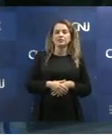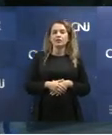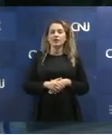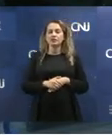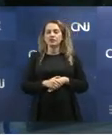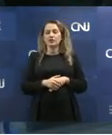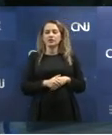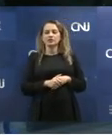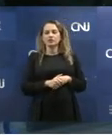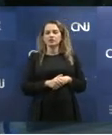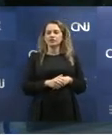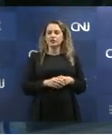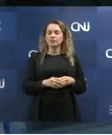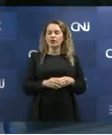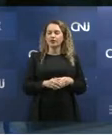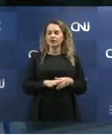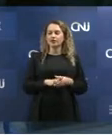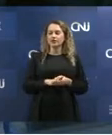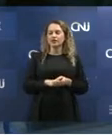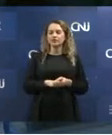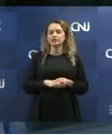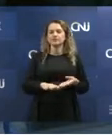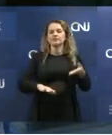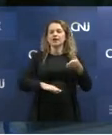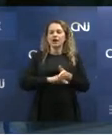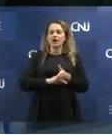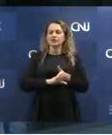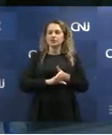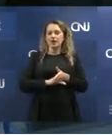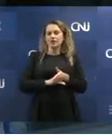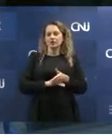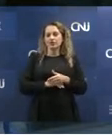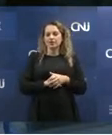Dra. Samara, até porque a recebi no gabinete, também em audiência,